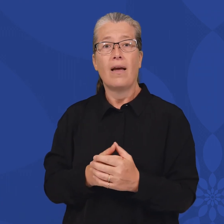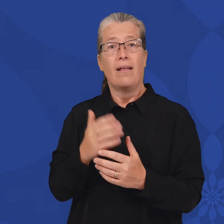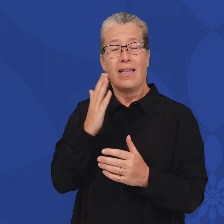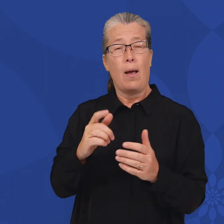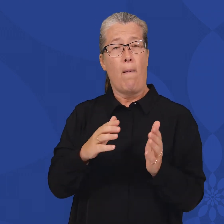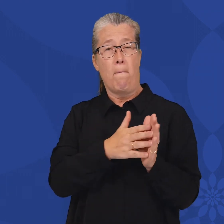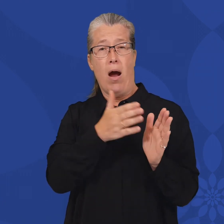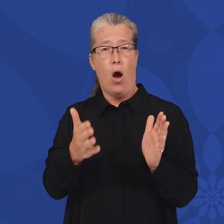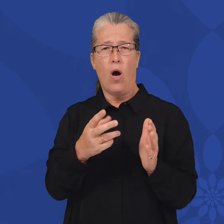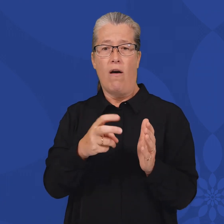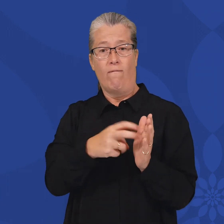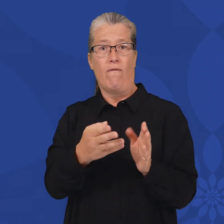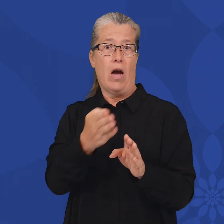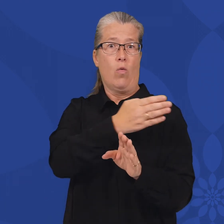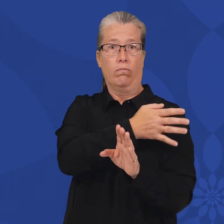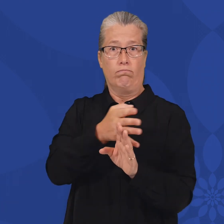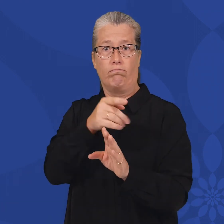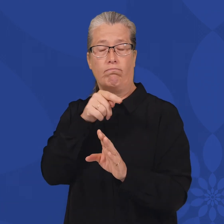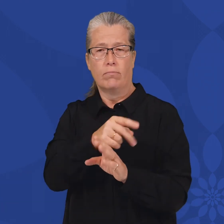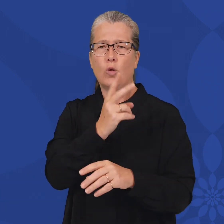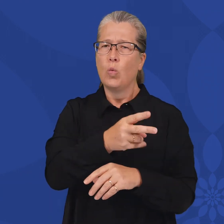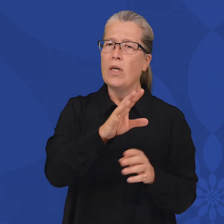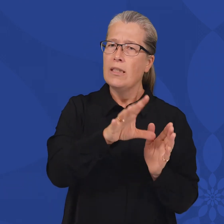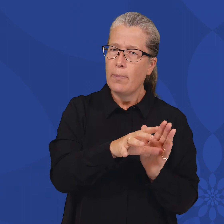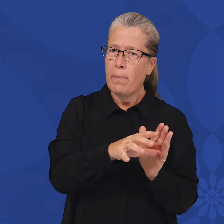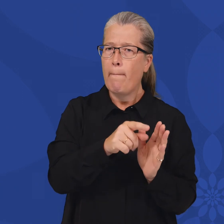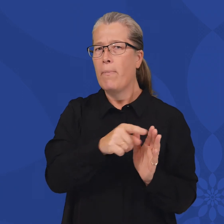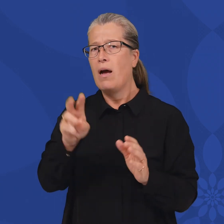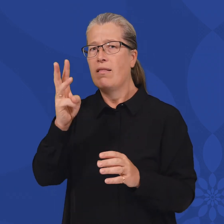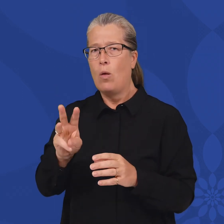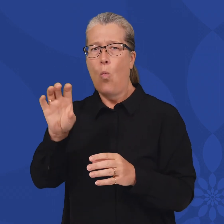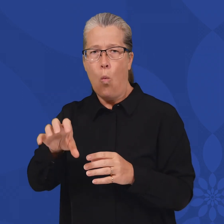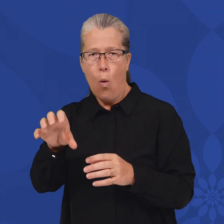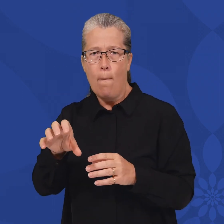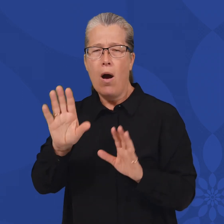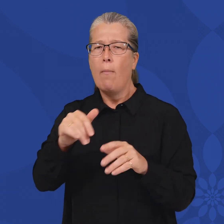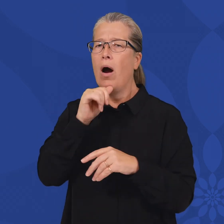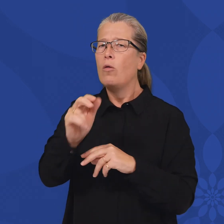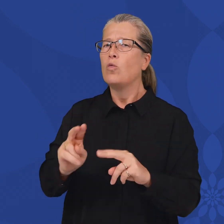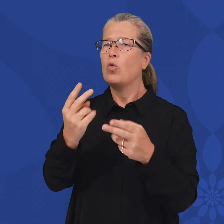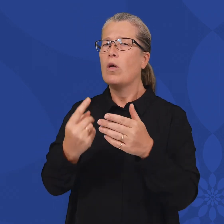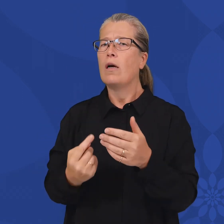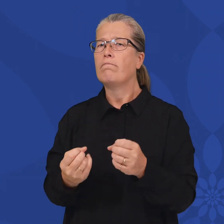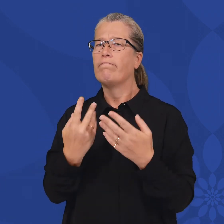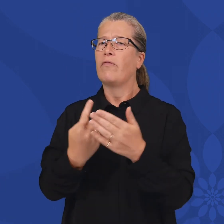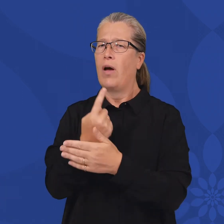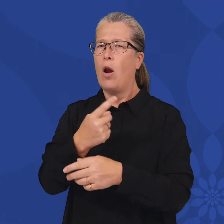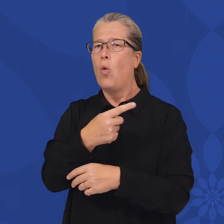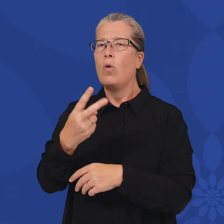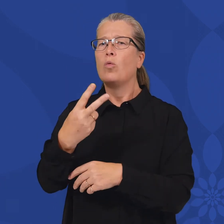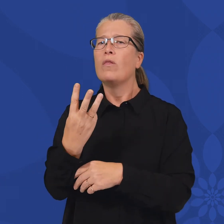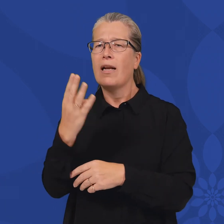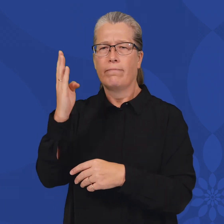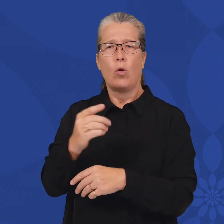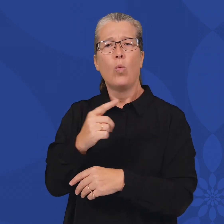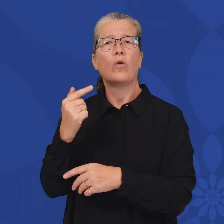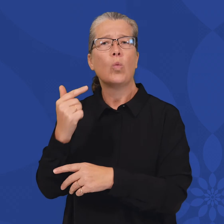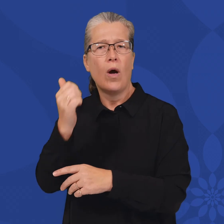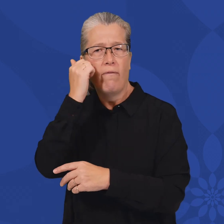Under de två senaste veckorna (20.9–3.10.) har det rapporterats 123 nya smittfall per 100 000 invånare, -